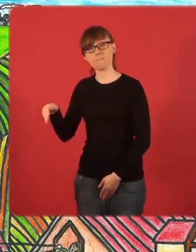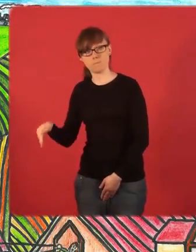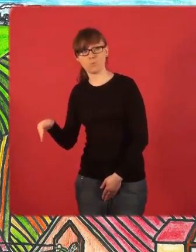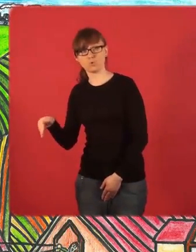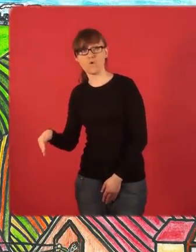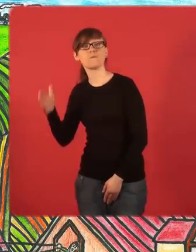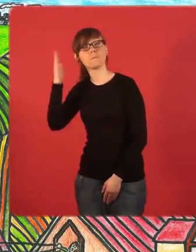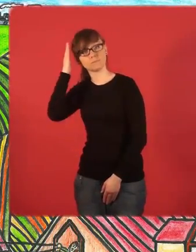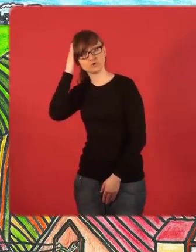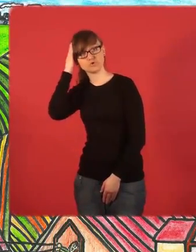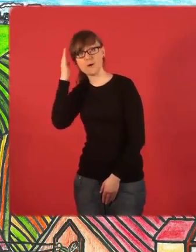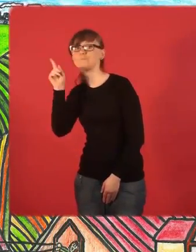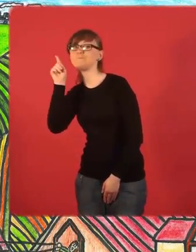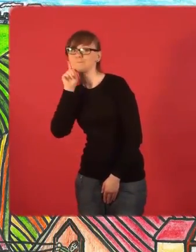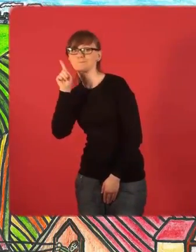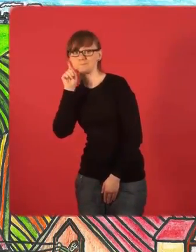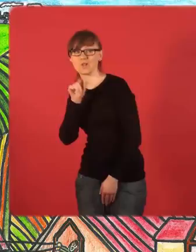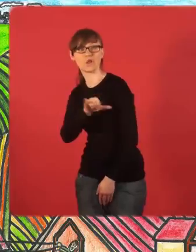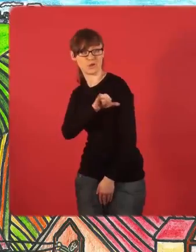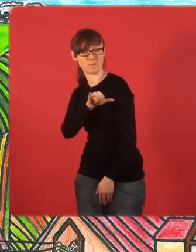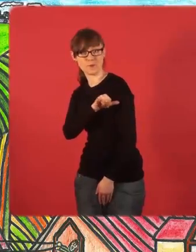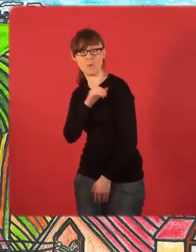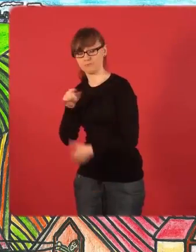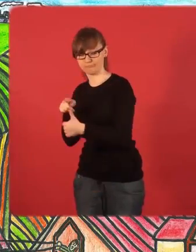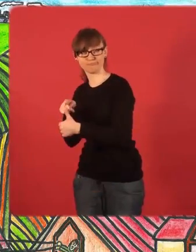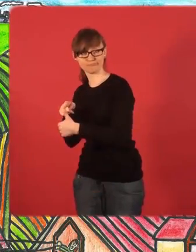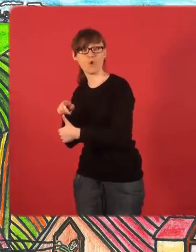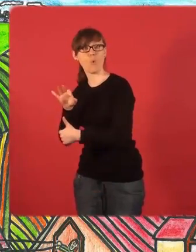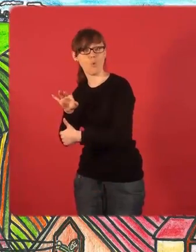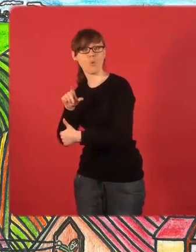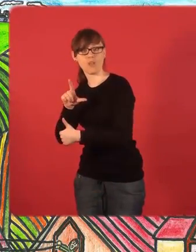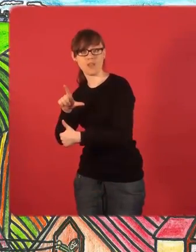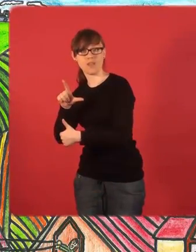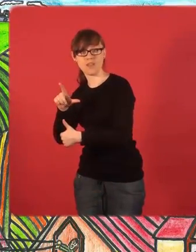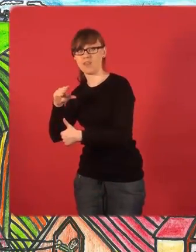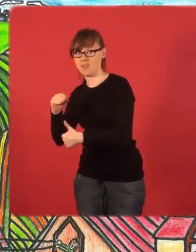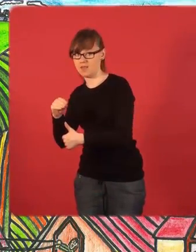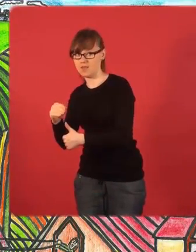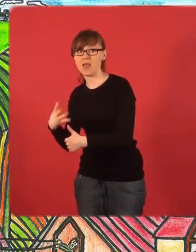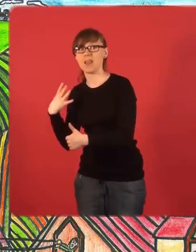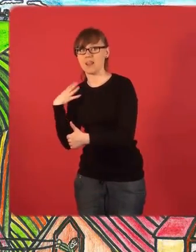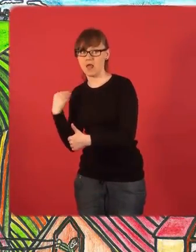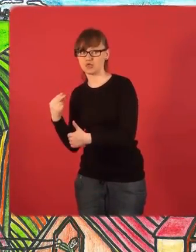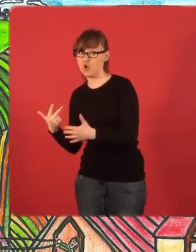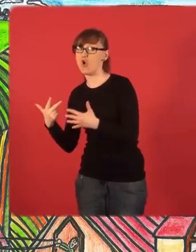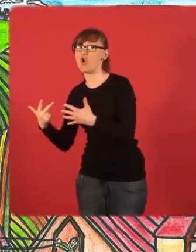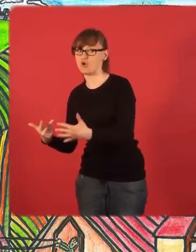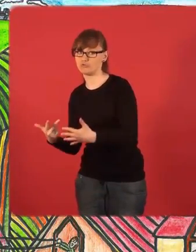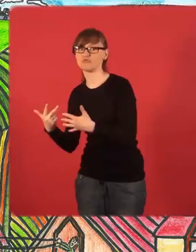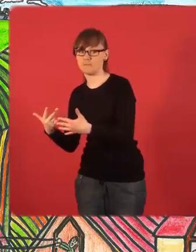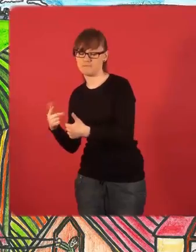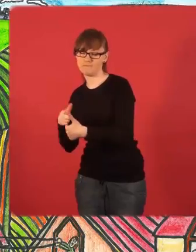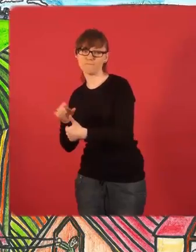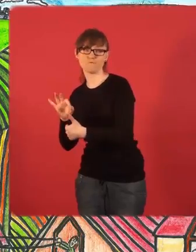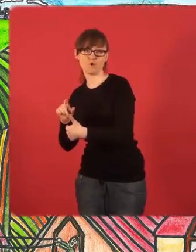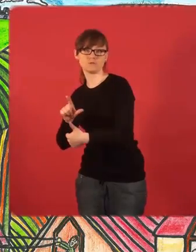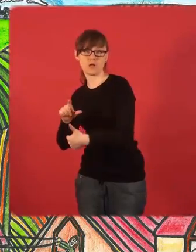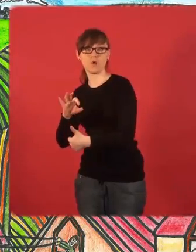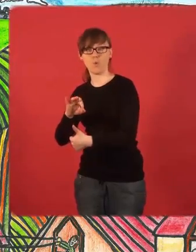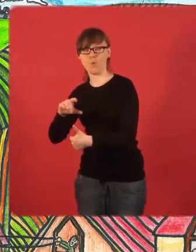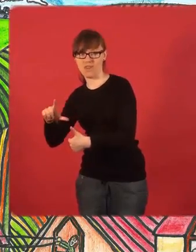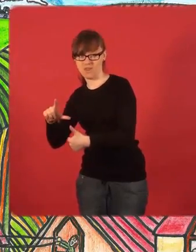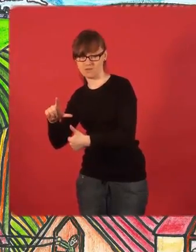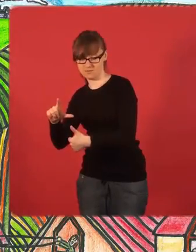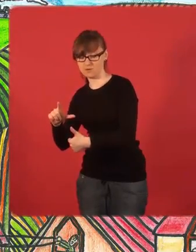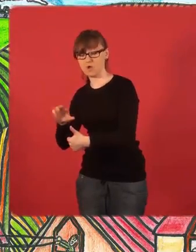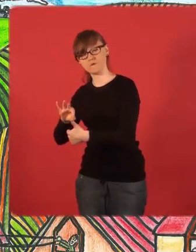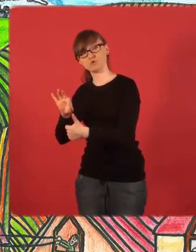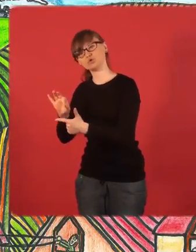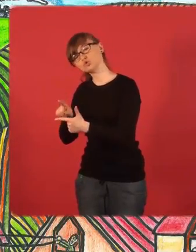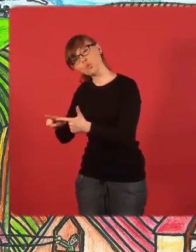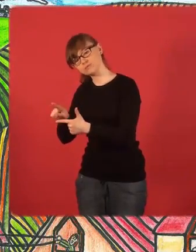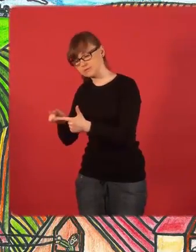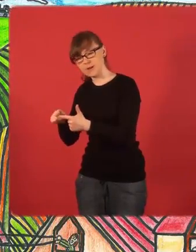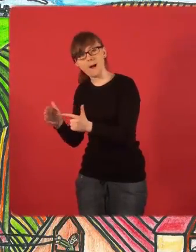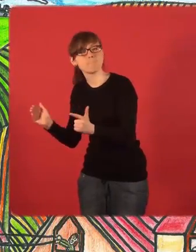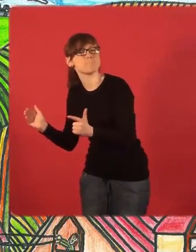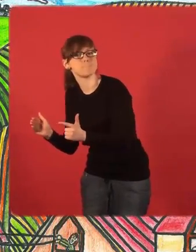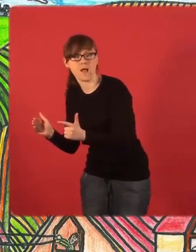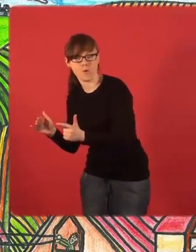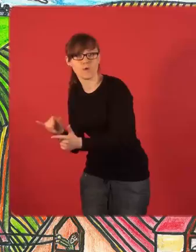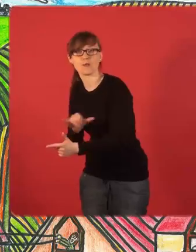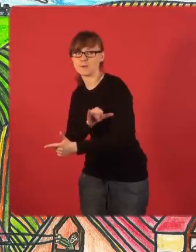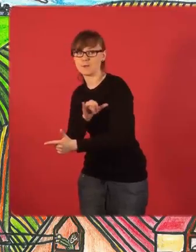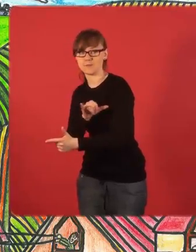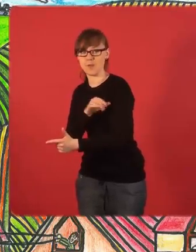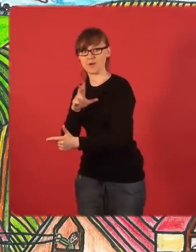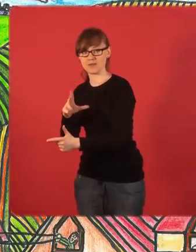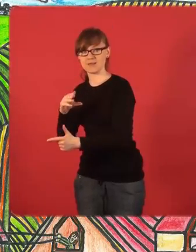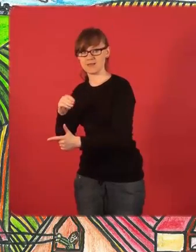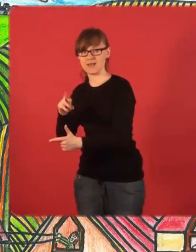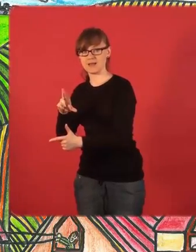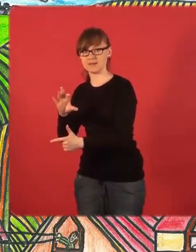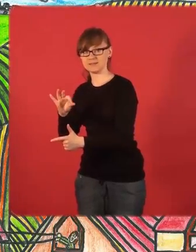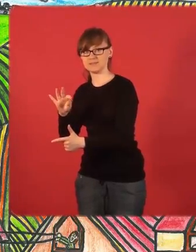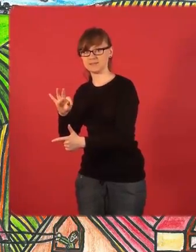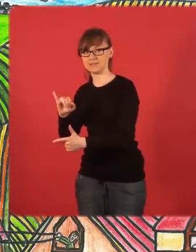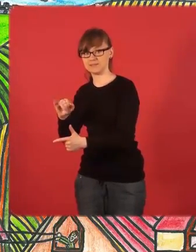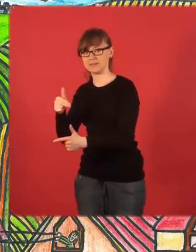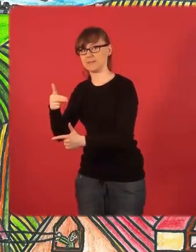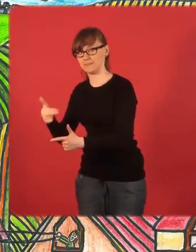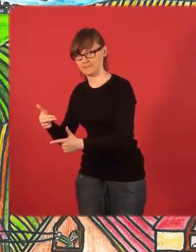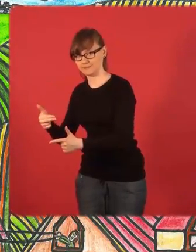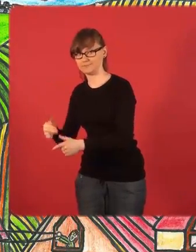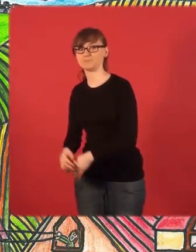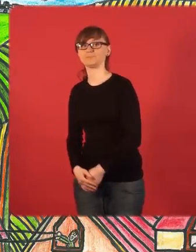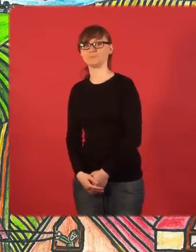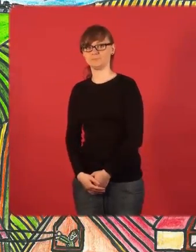Olle (chłopiec 8 lat, ma małą siostrę Kerstin i mieszka w Zagrodzie Południowej)